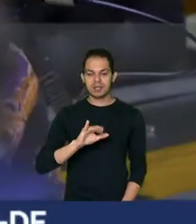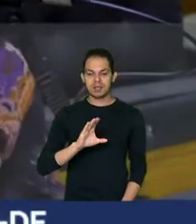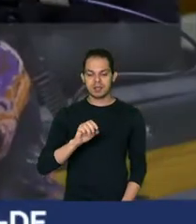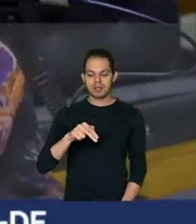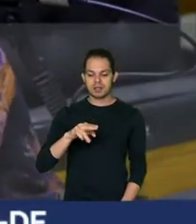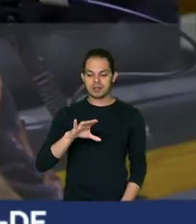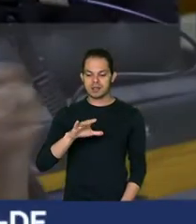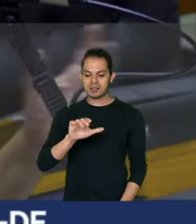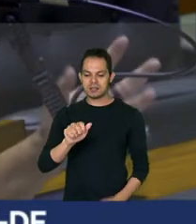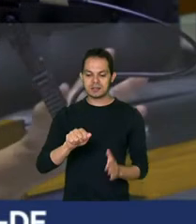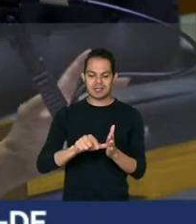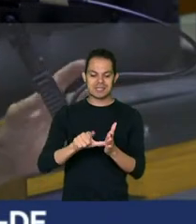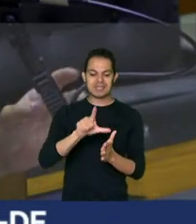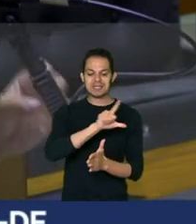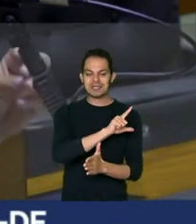QUE A LICENÇA SEJA PRECEDIDA POR UM PROCESSO DE SELEÇÃO.